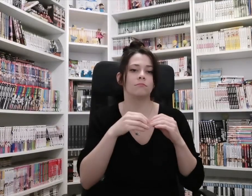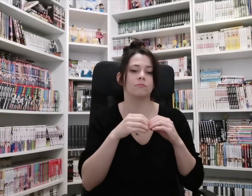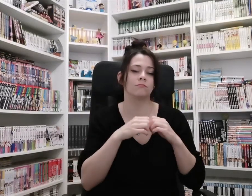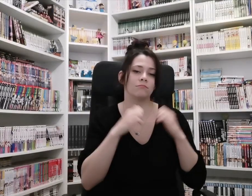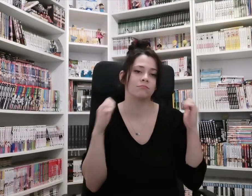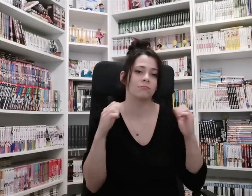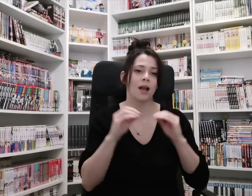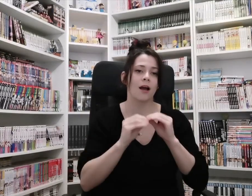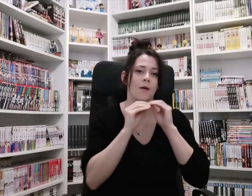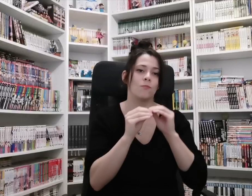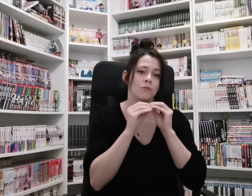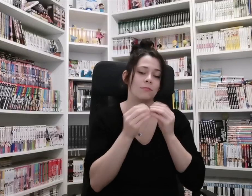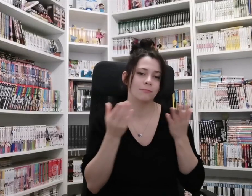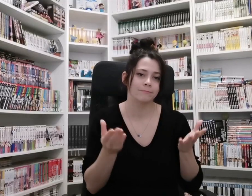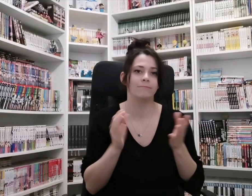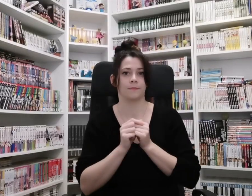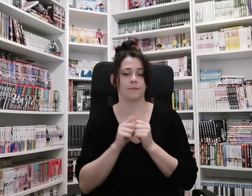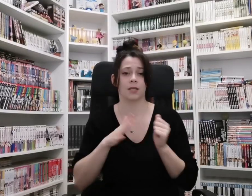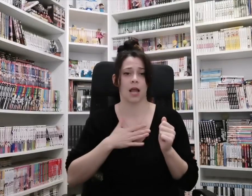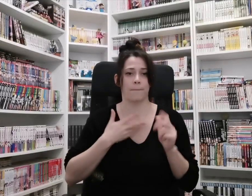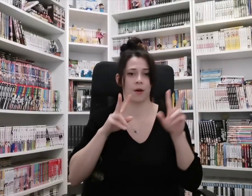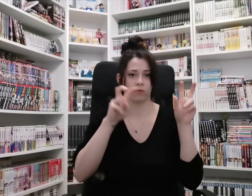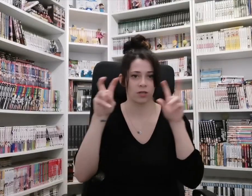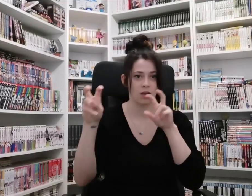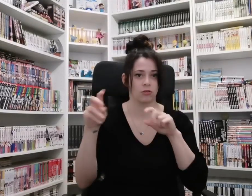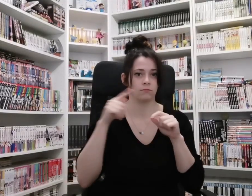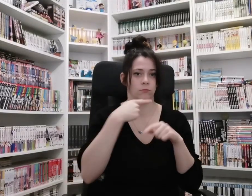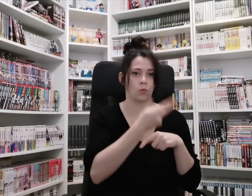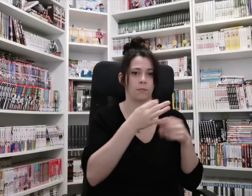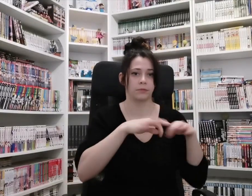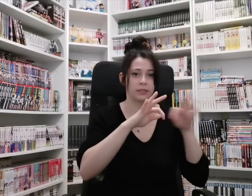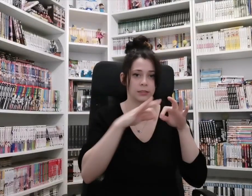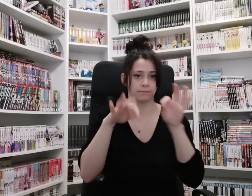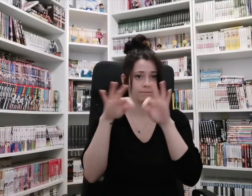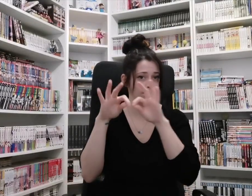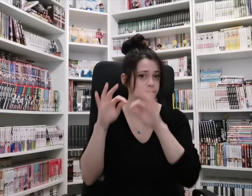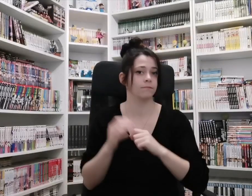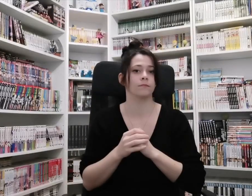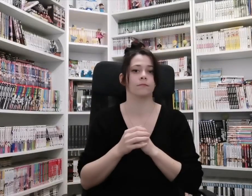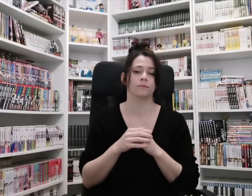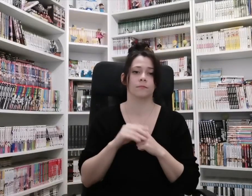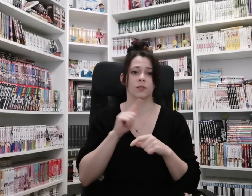qu'on trouve souvent dans les romances. Il aime voyager dans de nombreux pays.